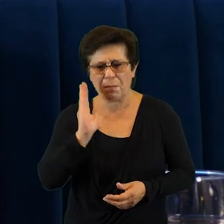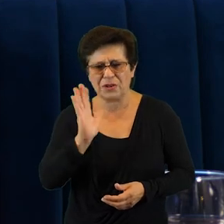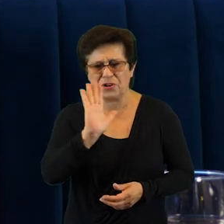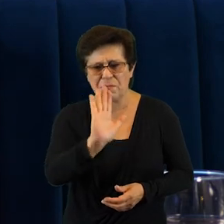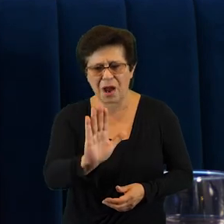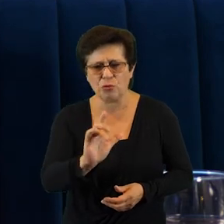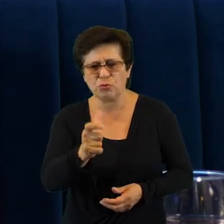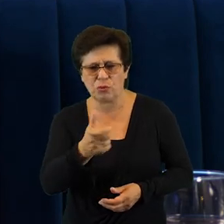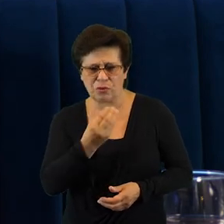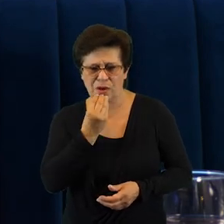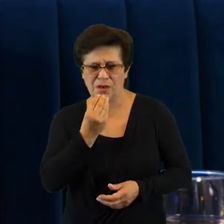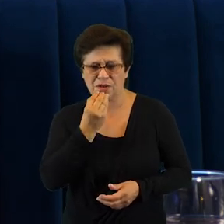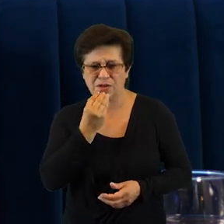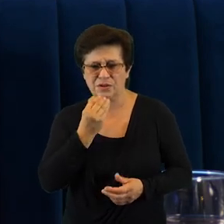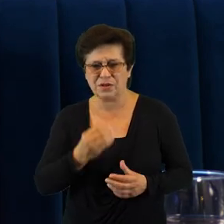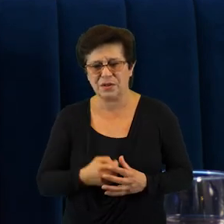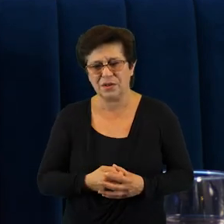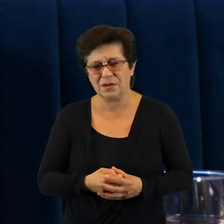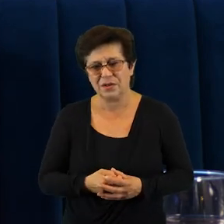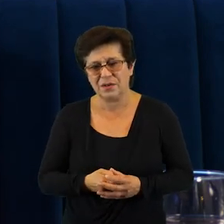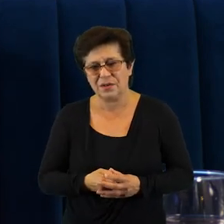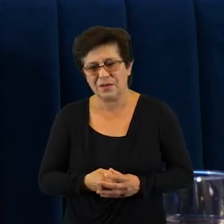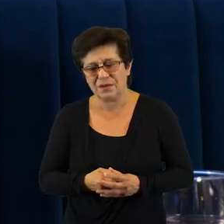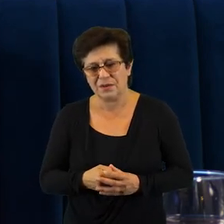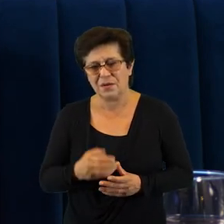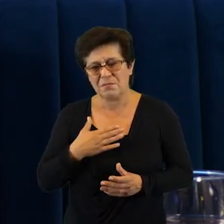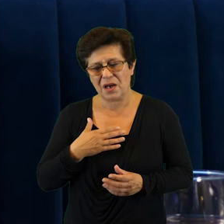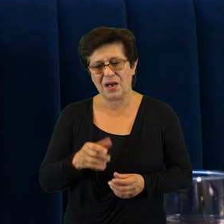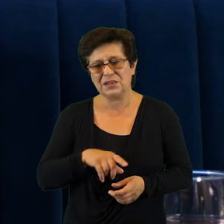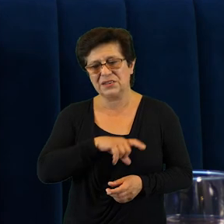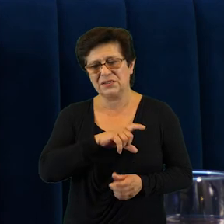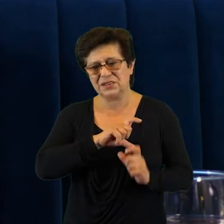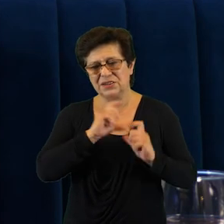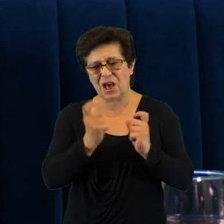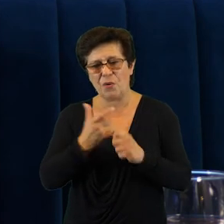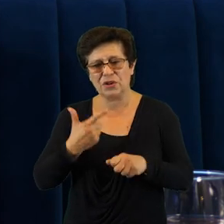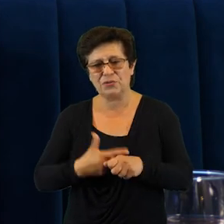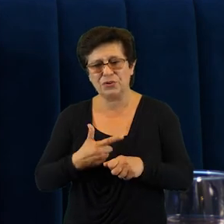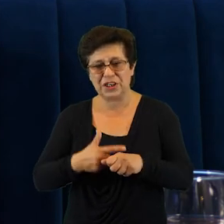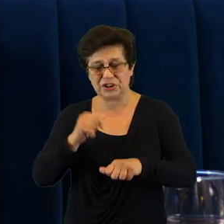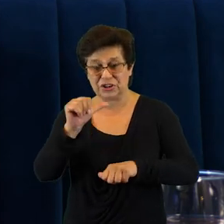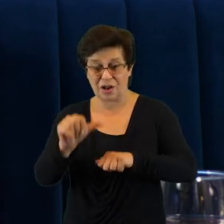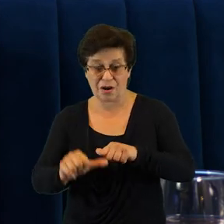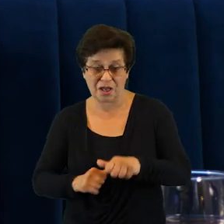On z tymi lewicowymi poglądami właściwie trwa przez całe 20-lecie międzywojenne.